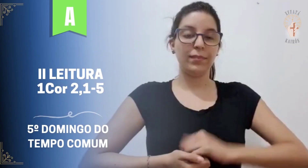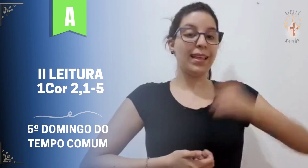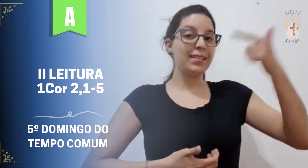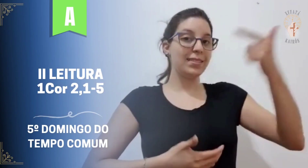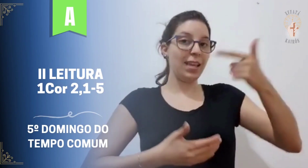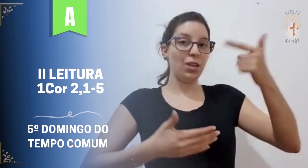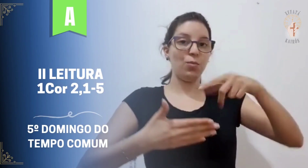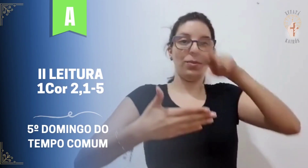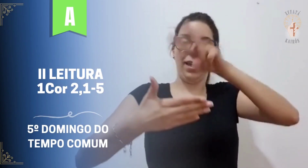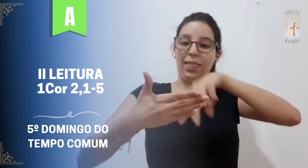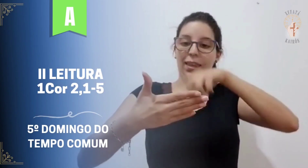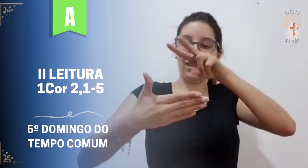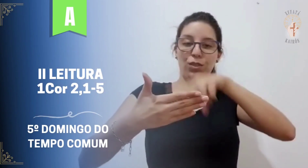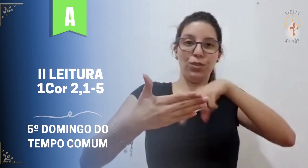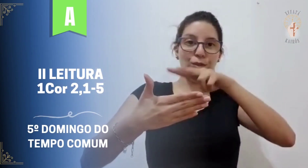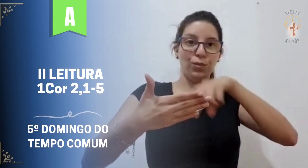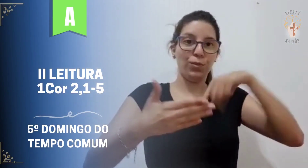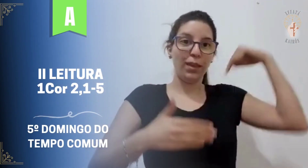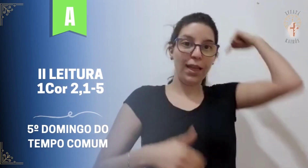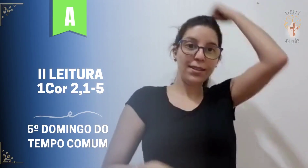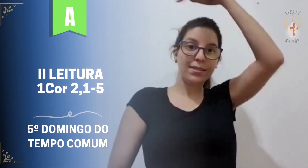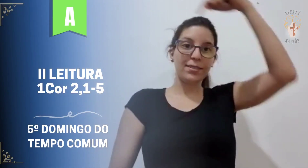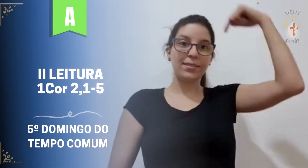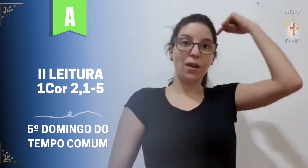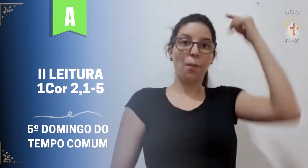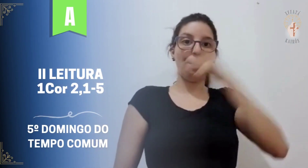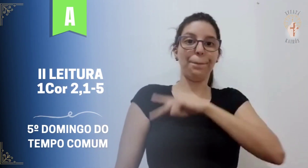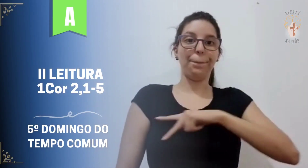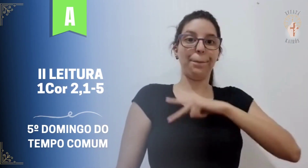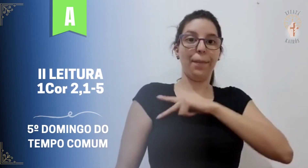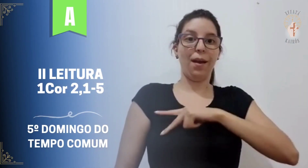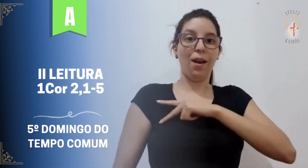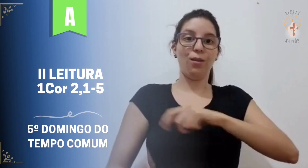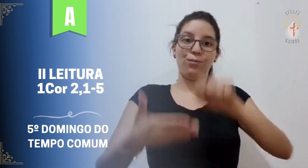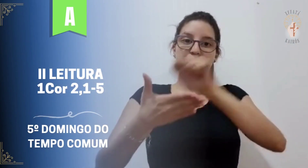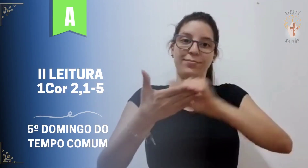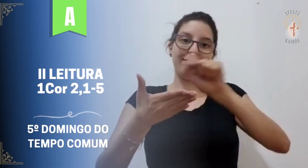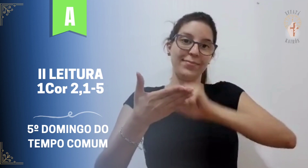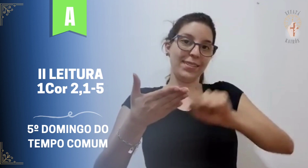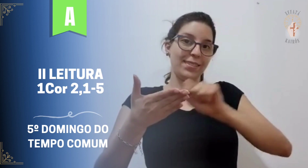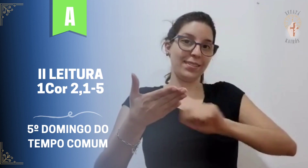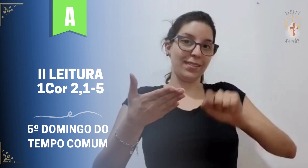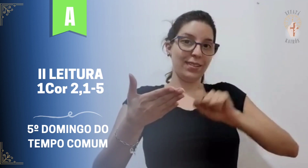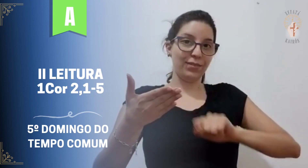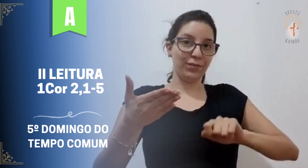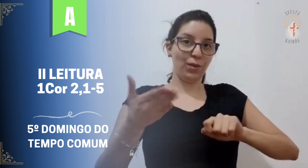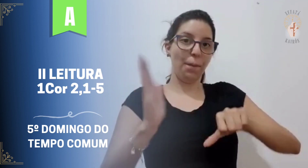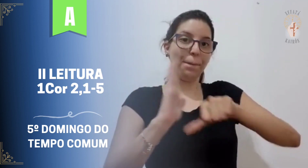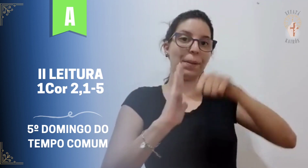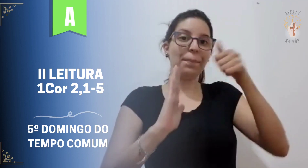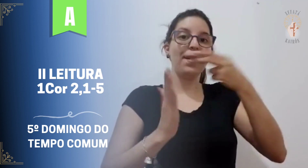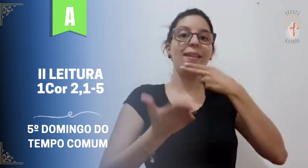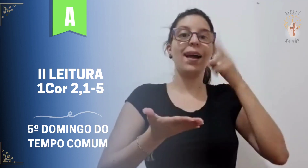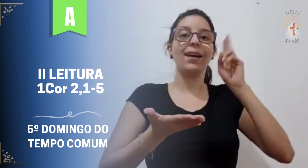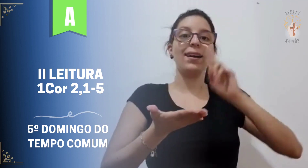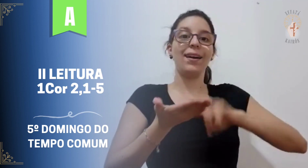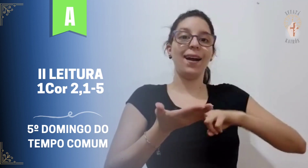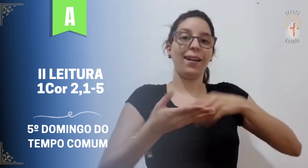Segunda Leitura da Primeira Carta de São Paulo aos Coríntios: